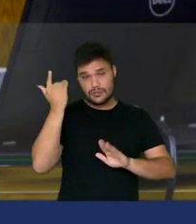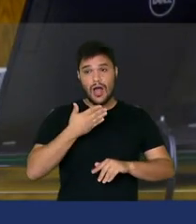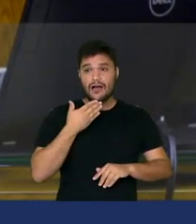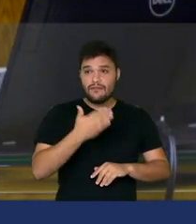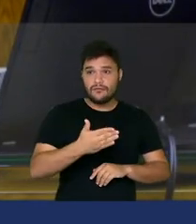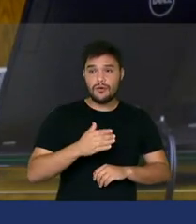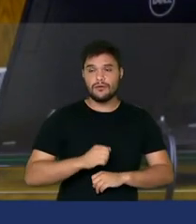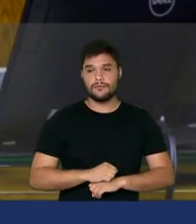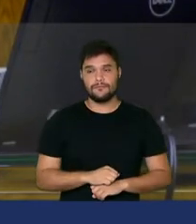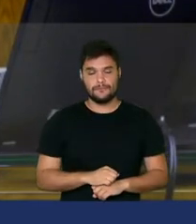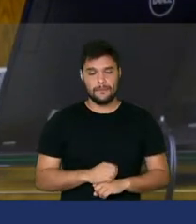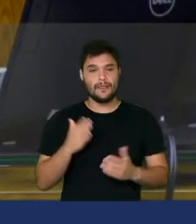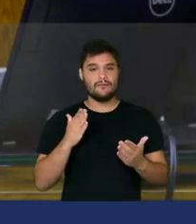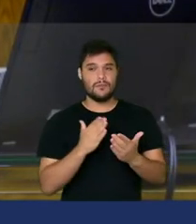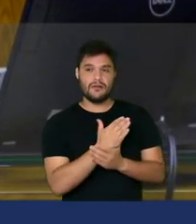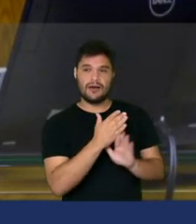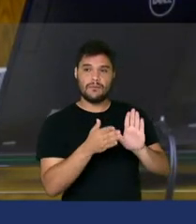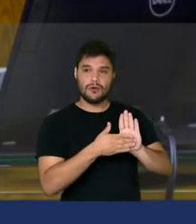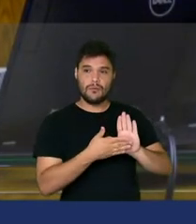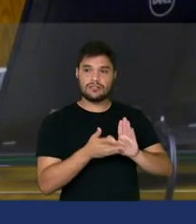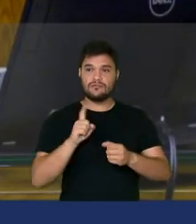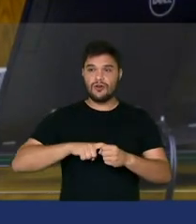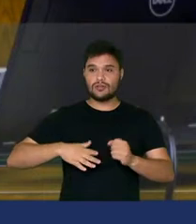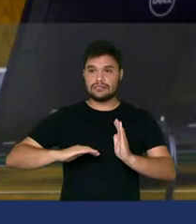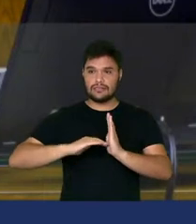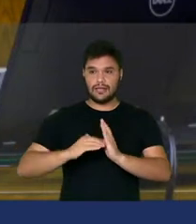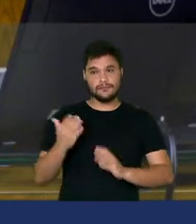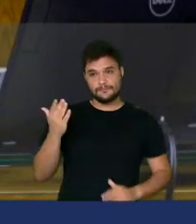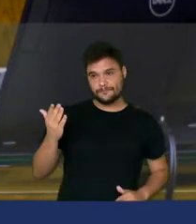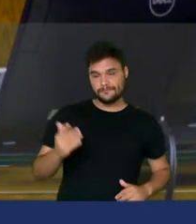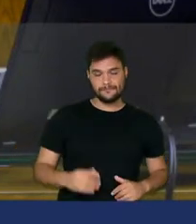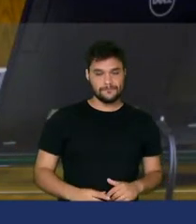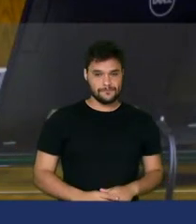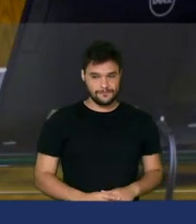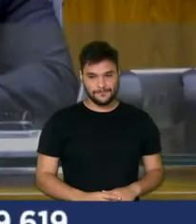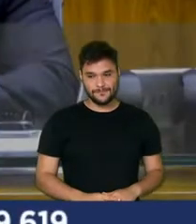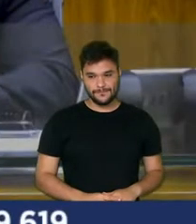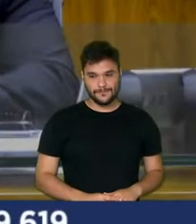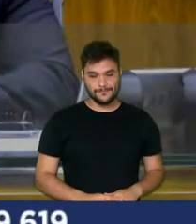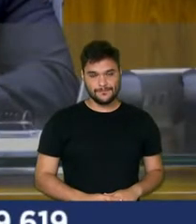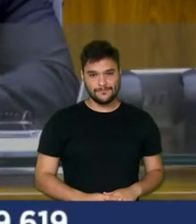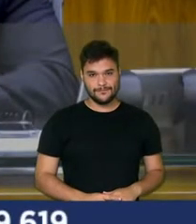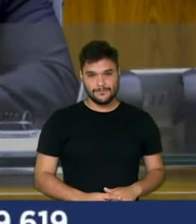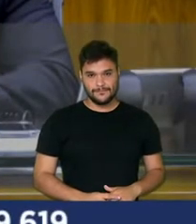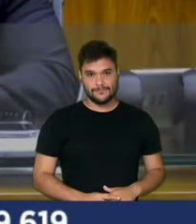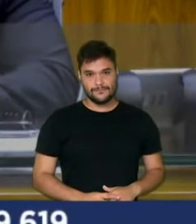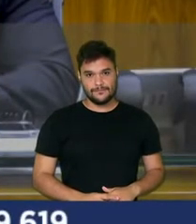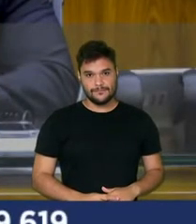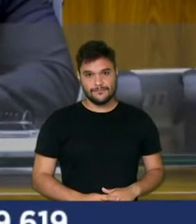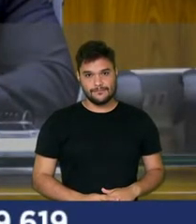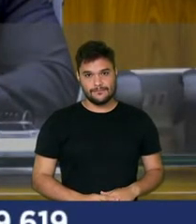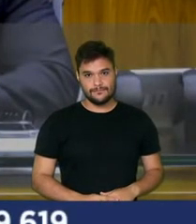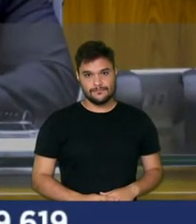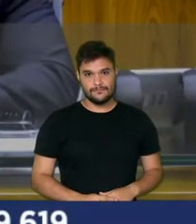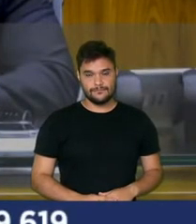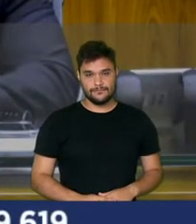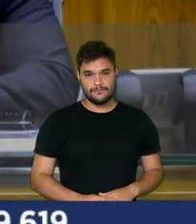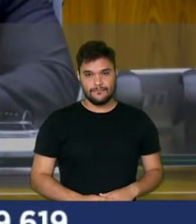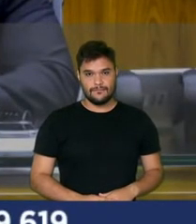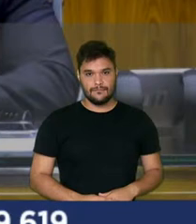VOTAÇÃO, REDAÇÃO FINAL, AQUELES QUE FOREM PELA APROVAÇÃO, A MATÉRIA